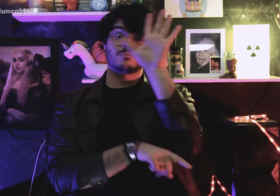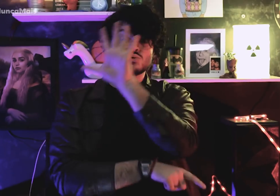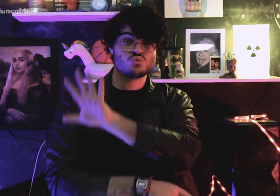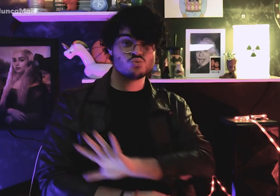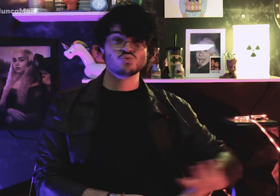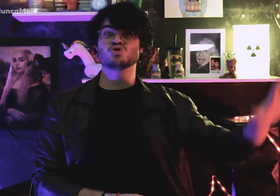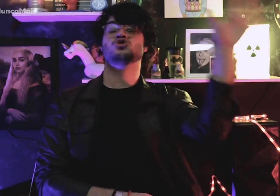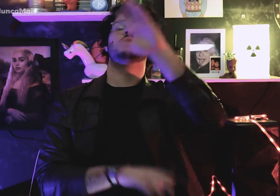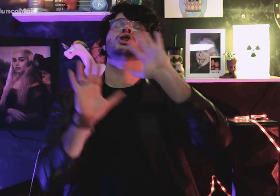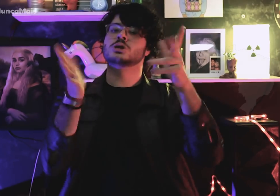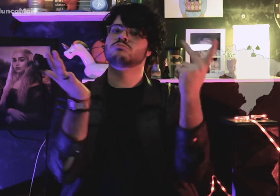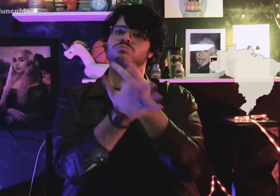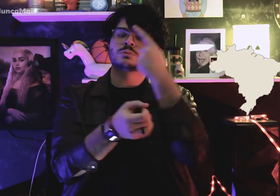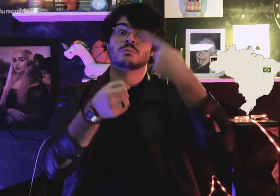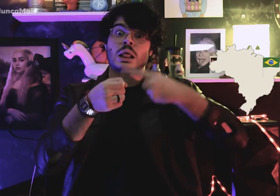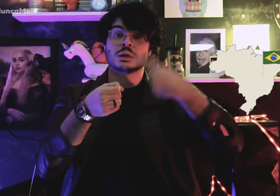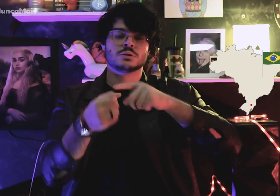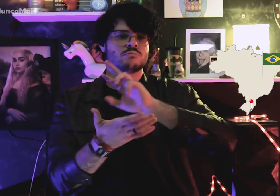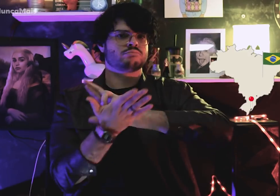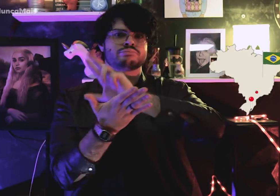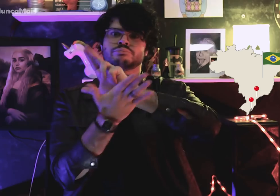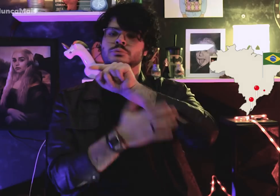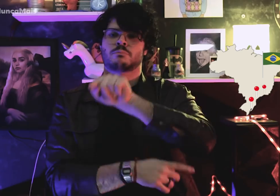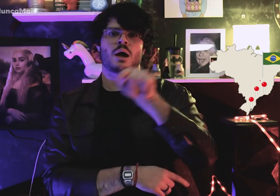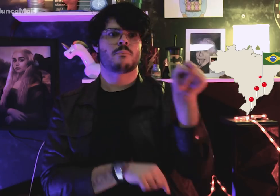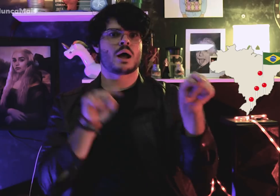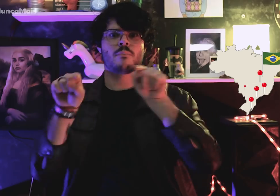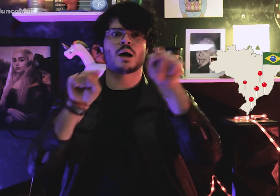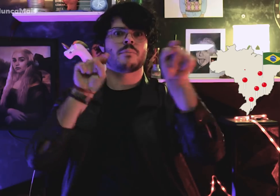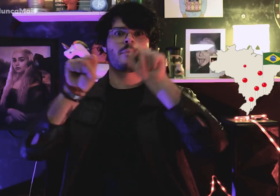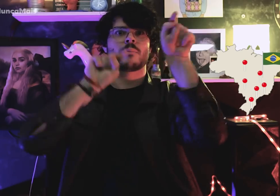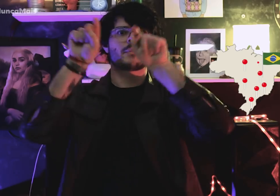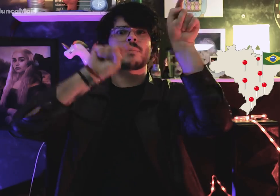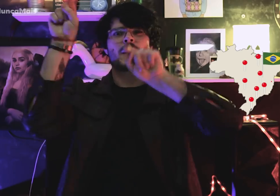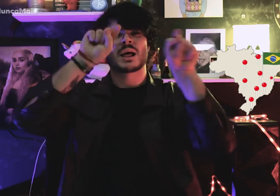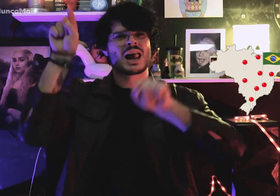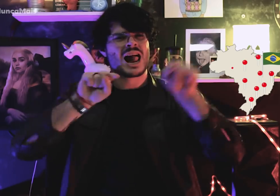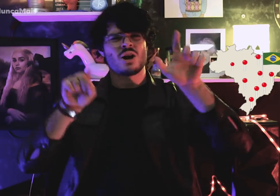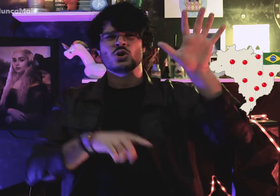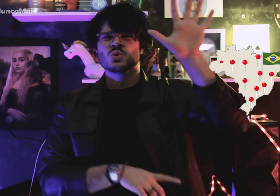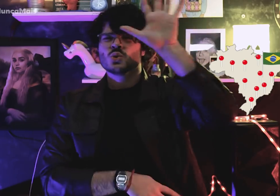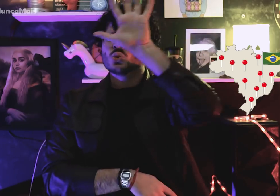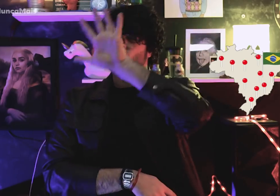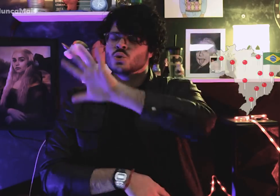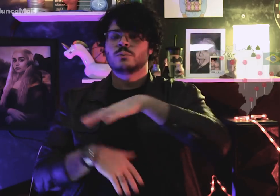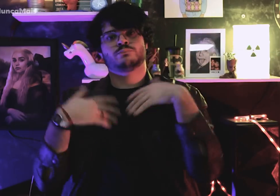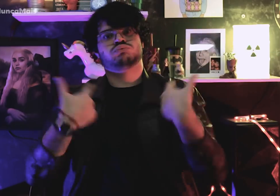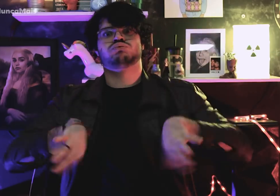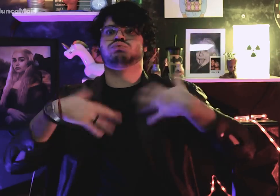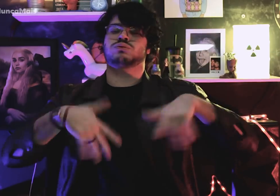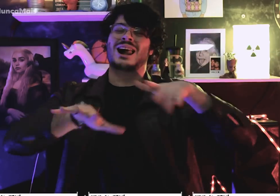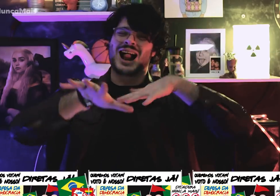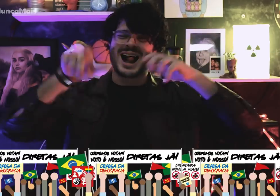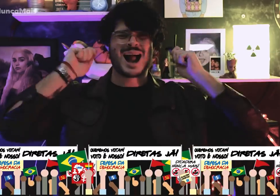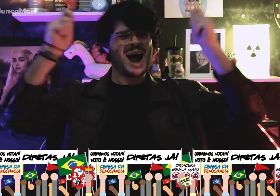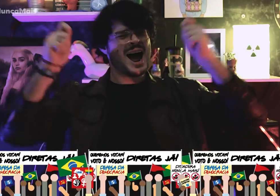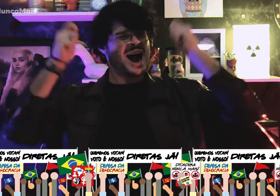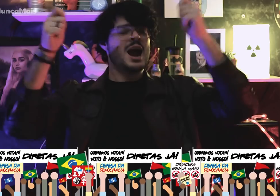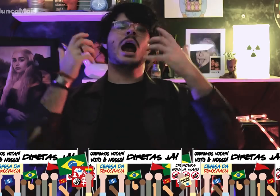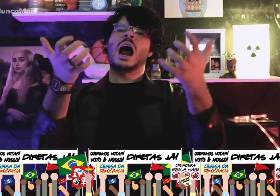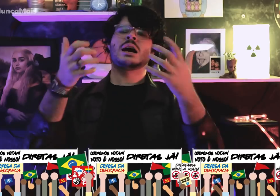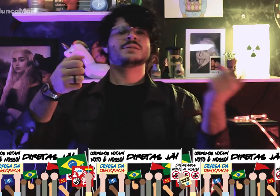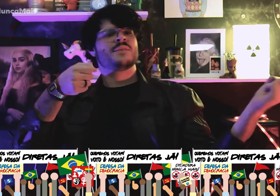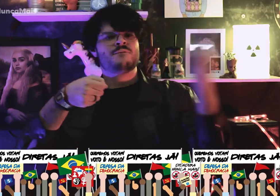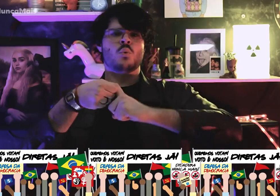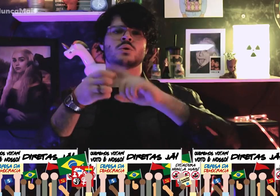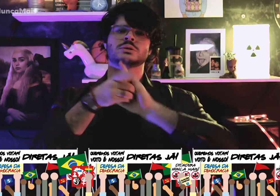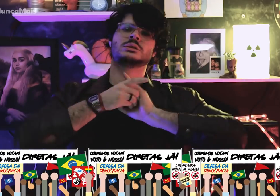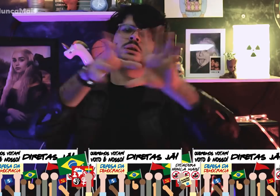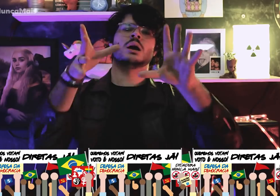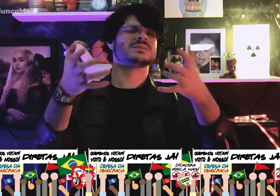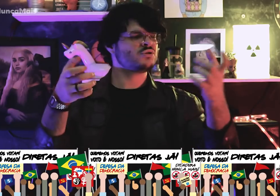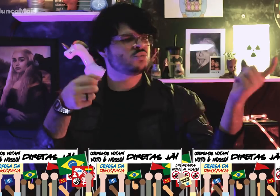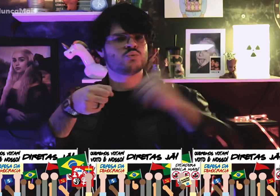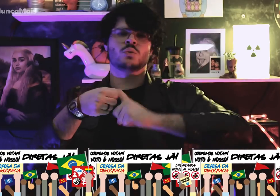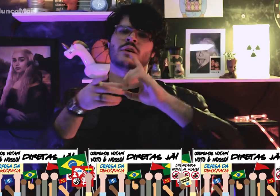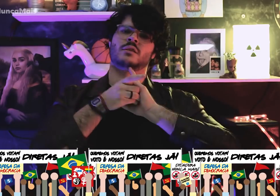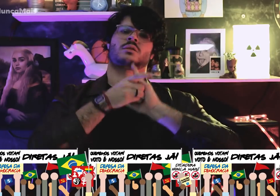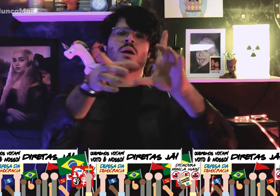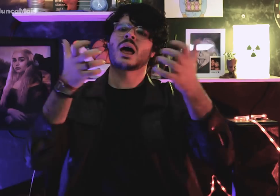Esse movimento aconteceu em várias cidades do Brasil, pretendendo redemocratizar